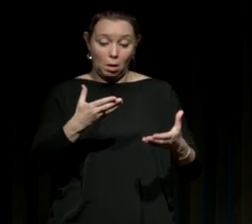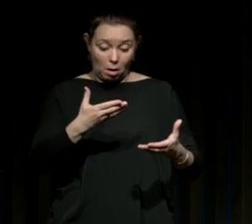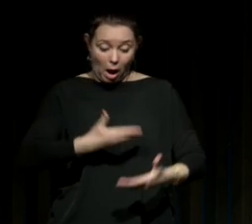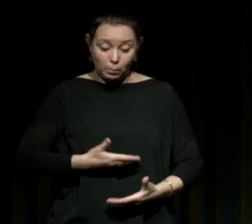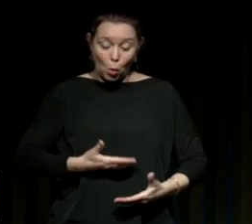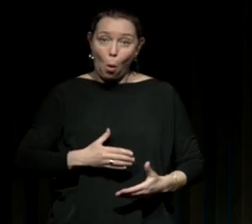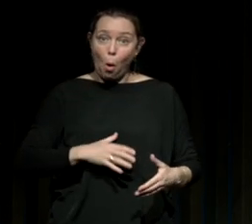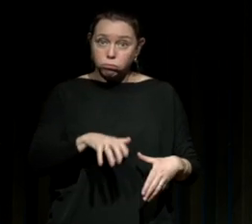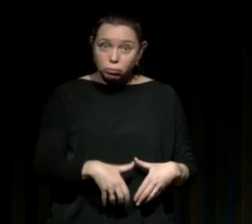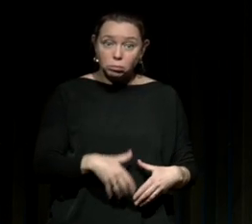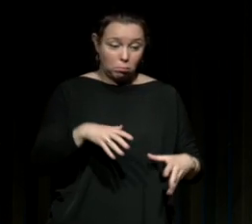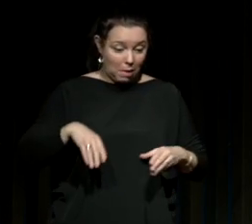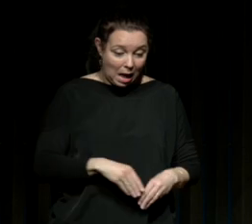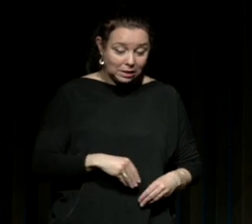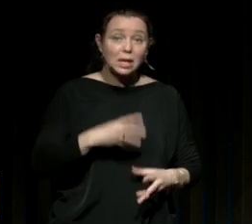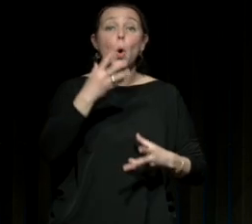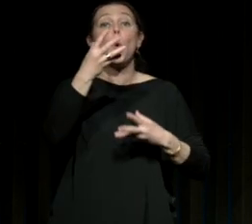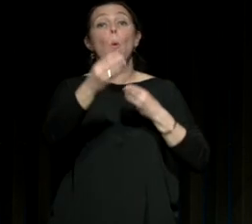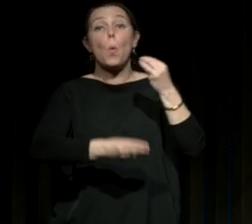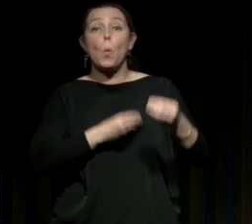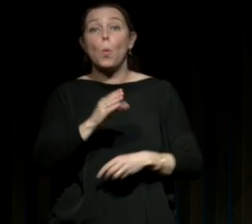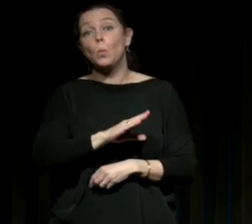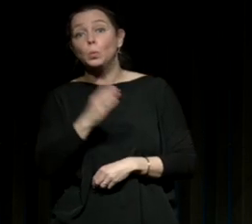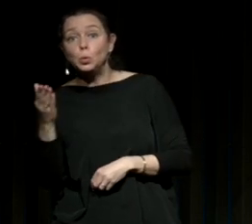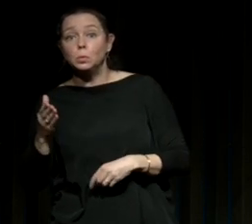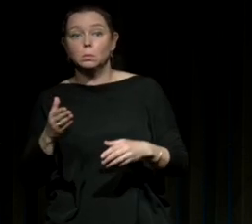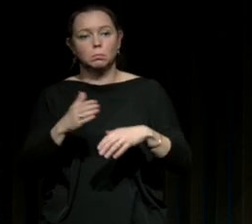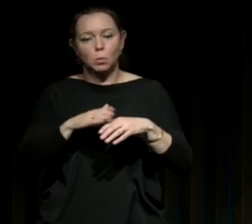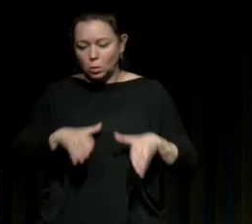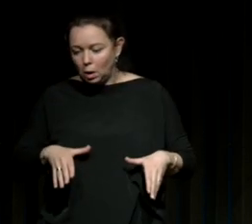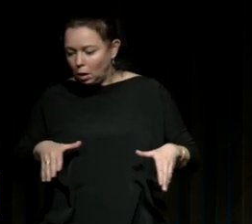corps ou plutôt à la région dans les régions plutôt périphériques au niveau 2 les hanches